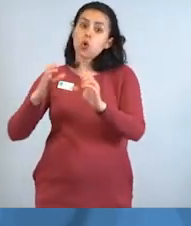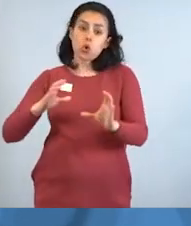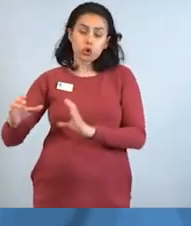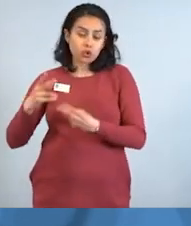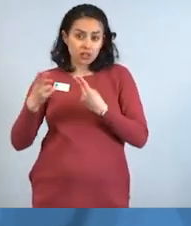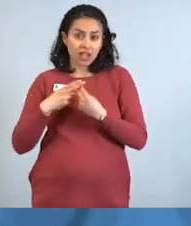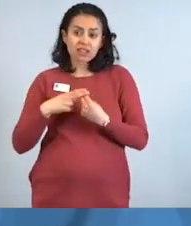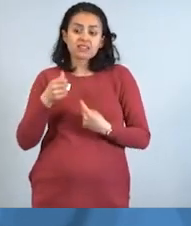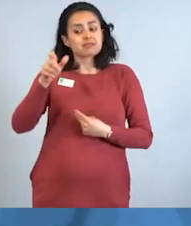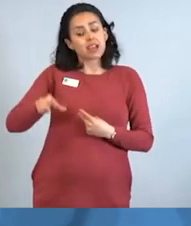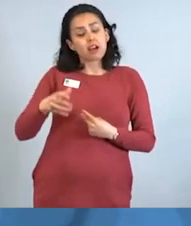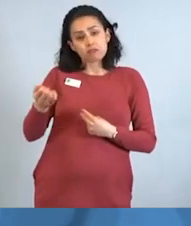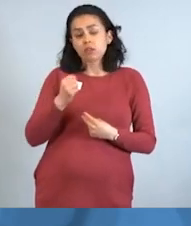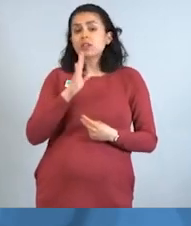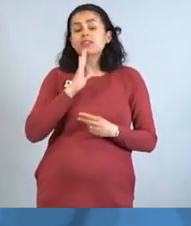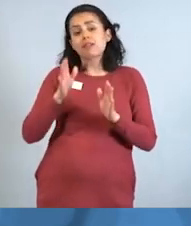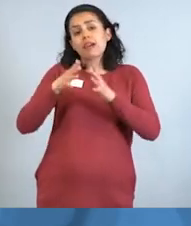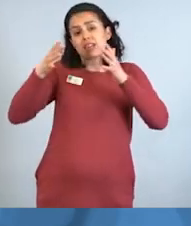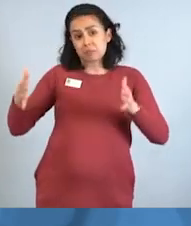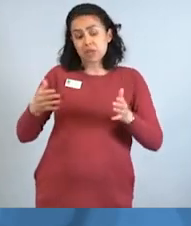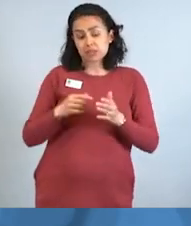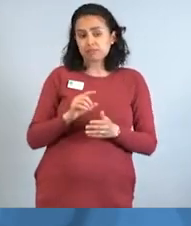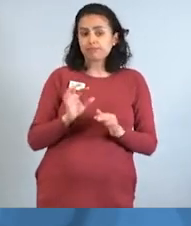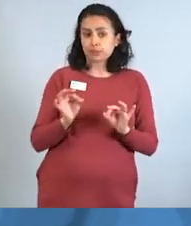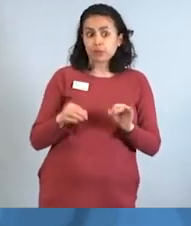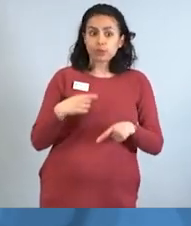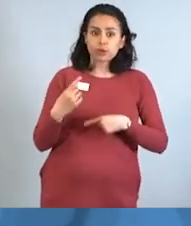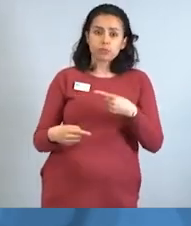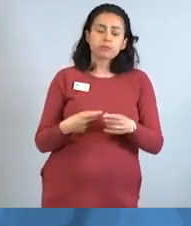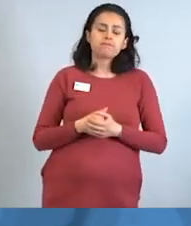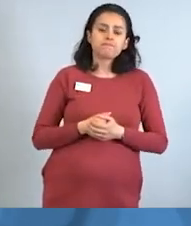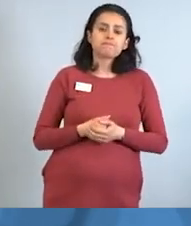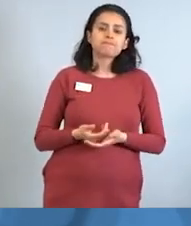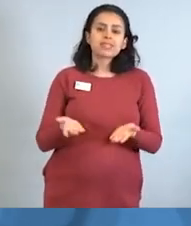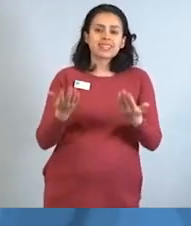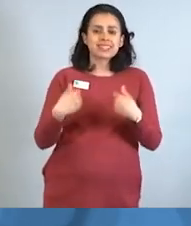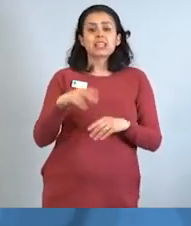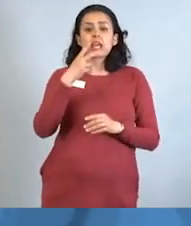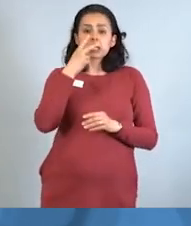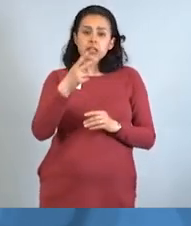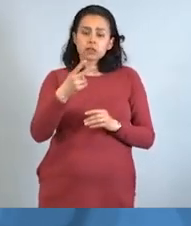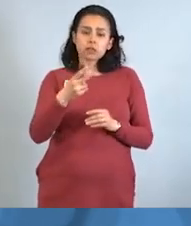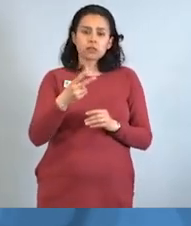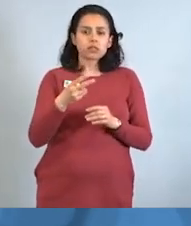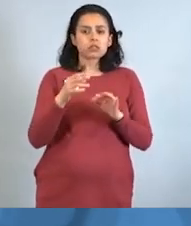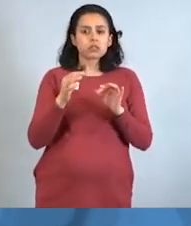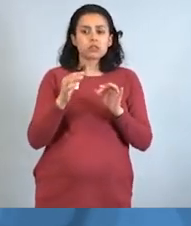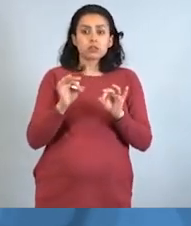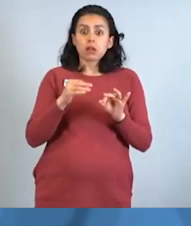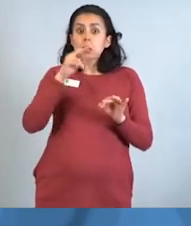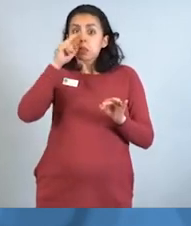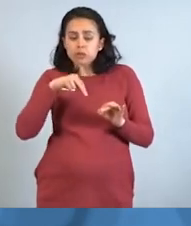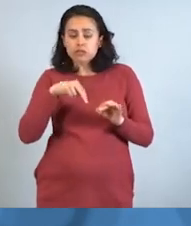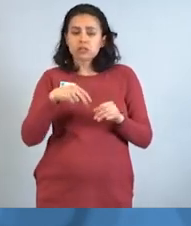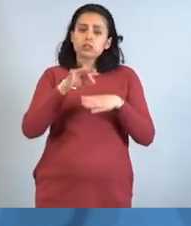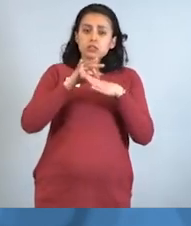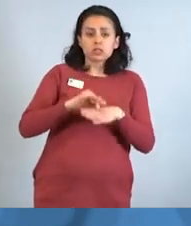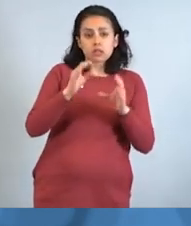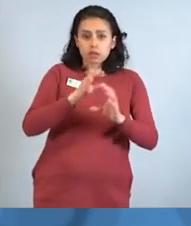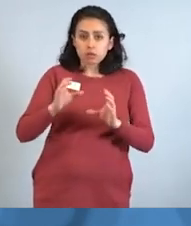Sitten tuossa näkyy sairaanhoitoon joutuminen. Siinäkin on hyvin voimakas ikägradientti.